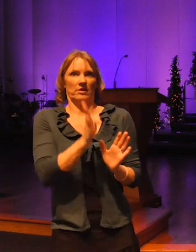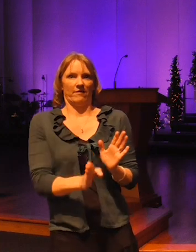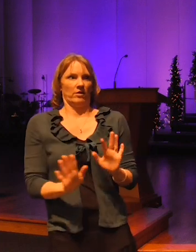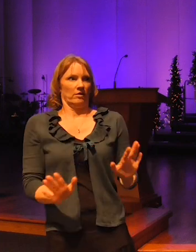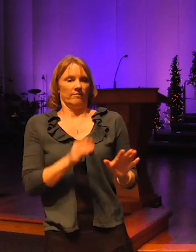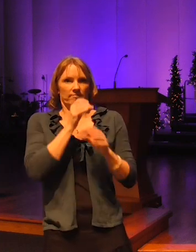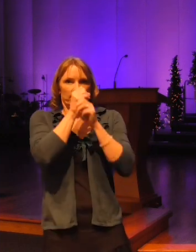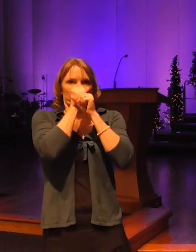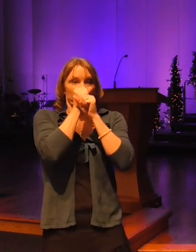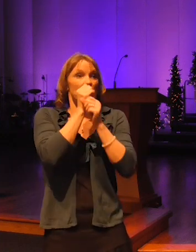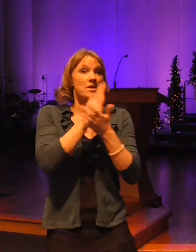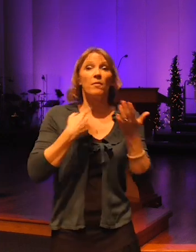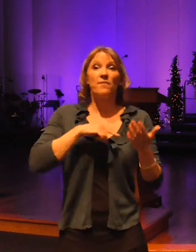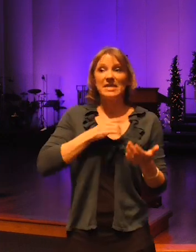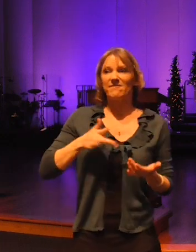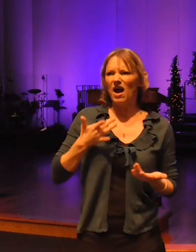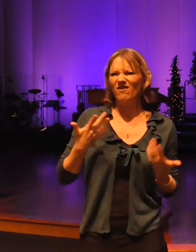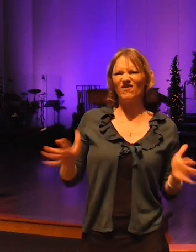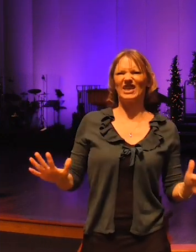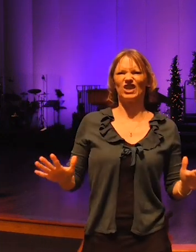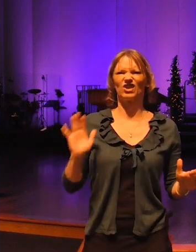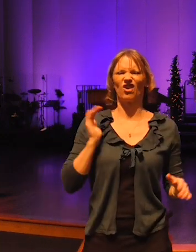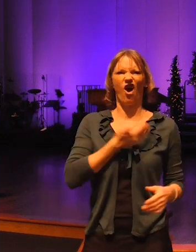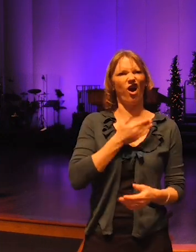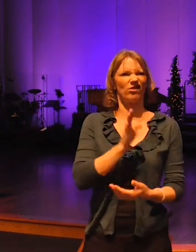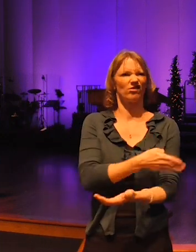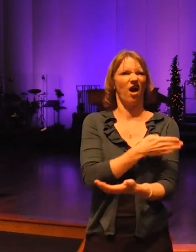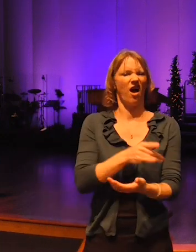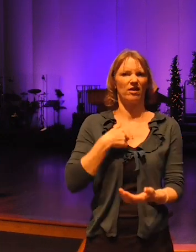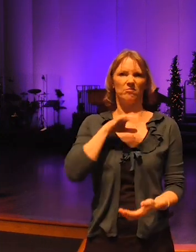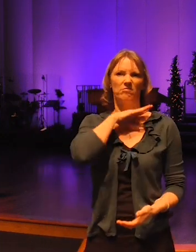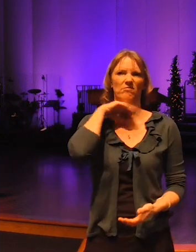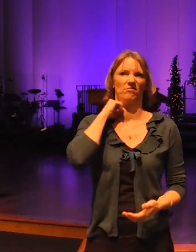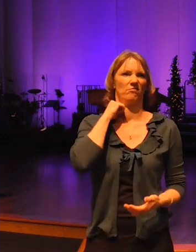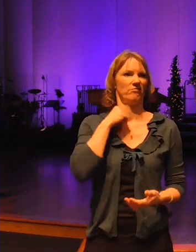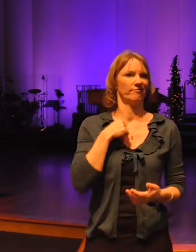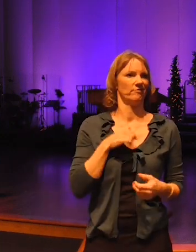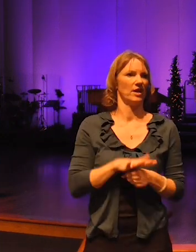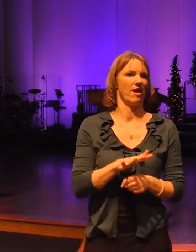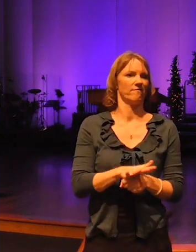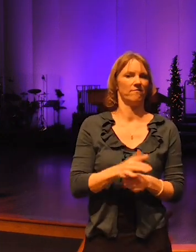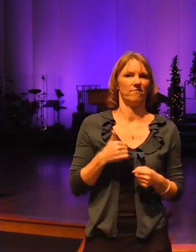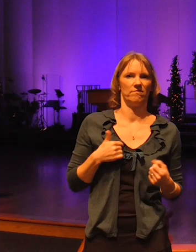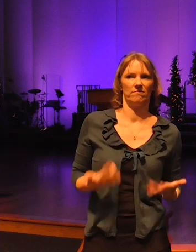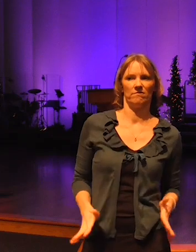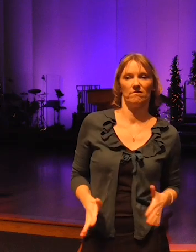estamos un poco hartos de ella. Ya fue suficiente, algunos de nosotros dijimos: No voy a cantar mi canción. Voy